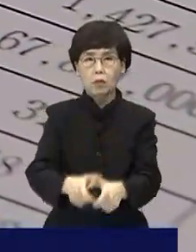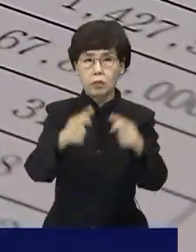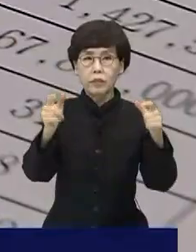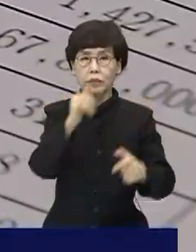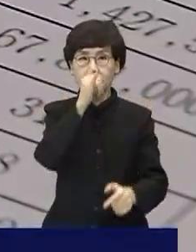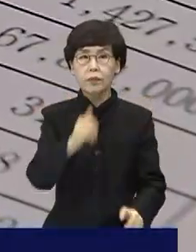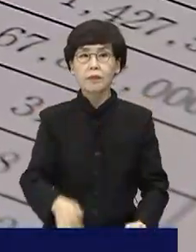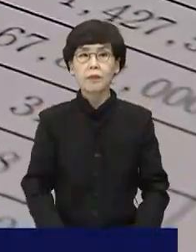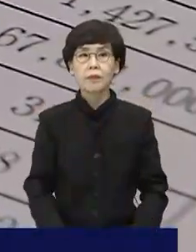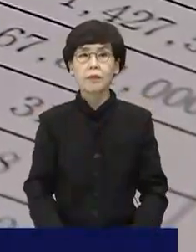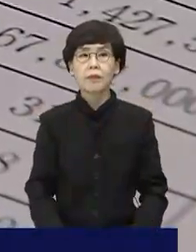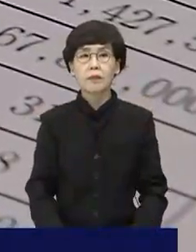SBS 남주현입니다.